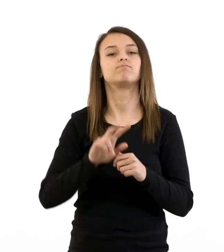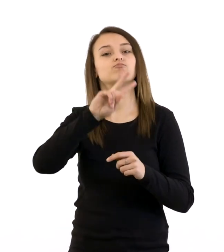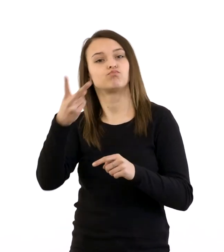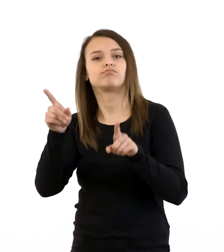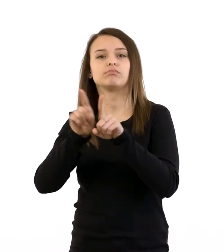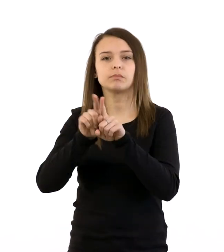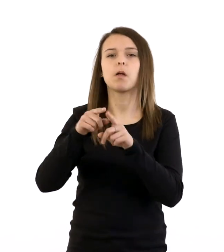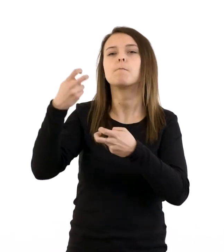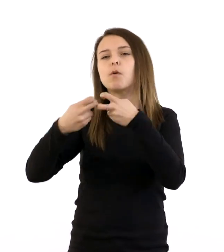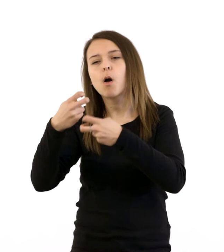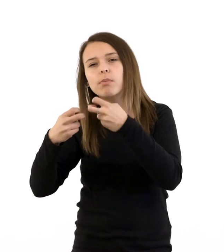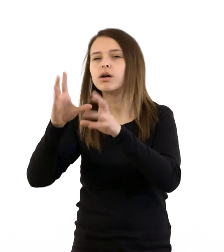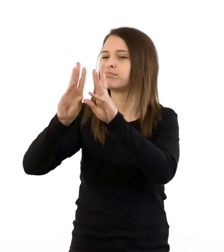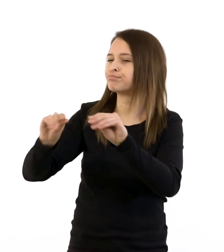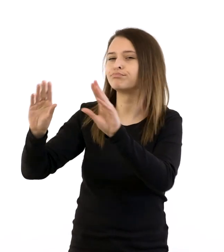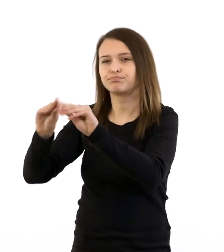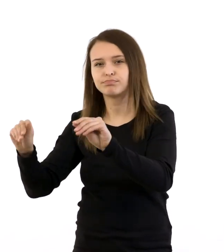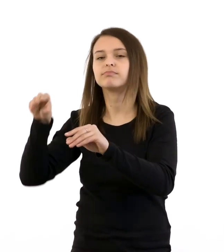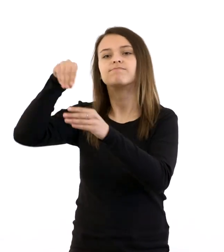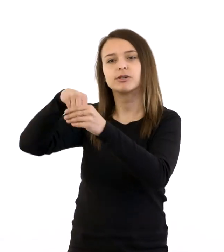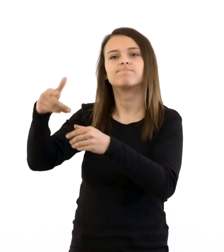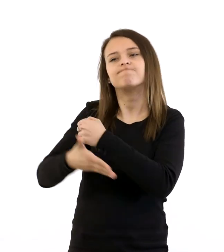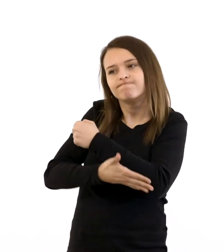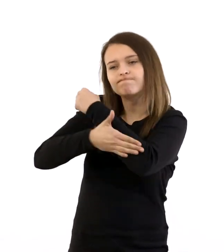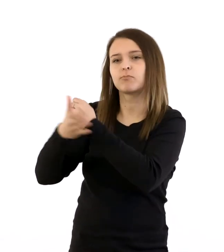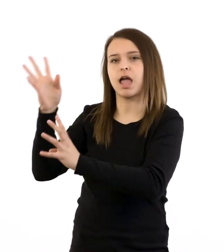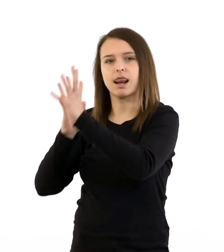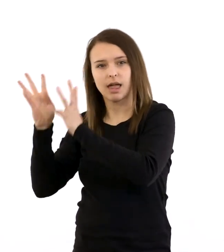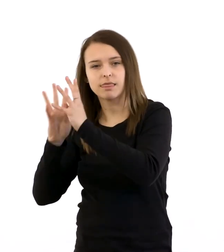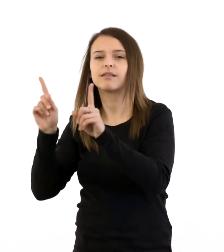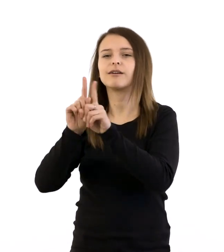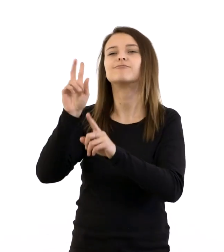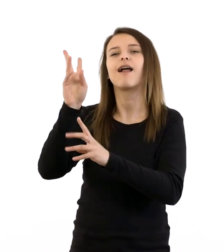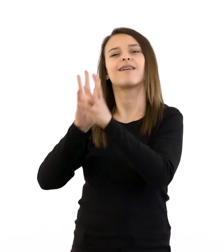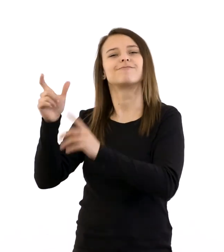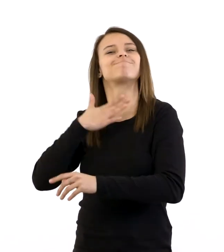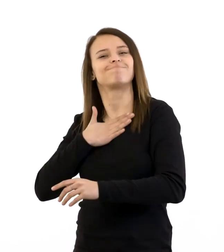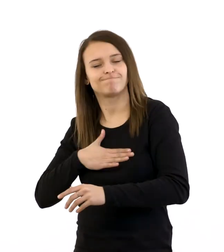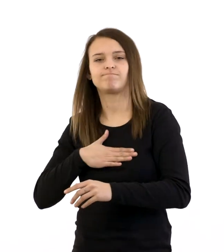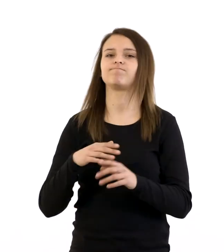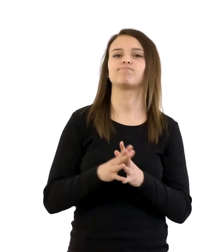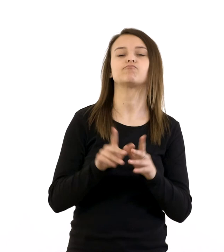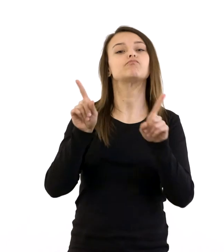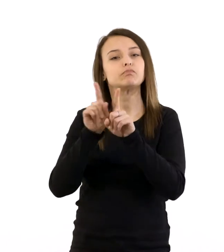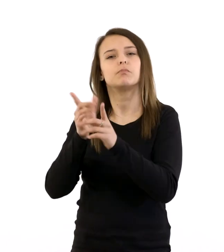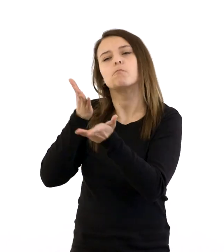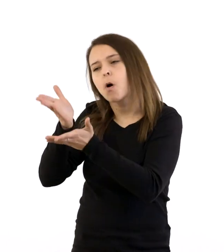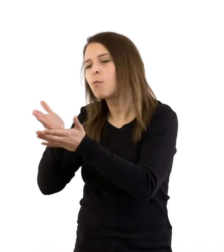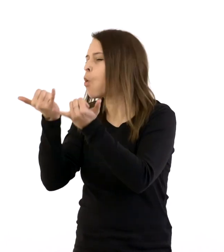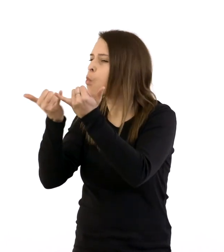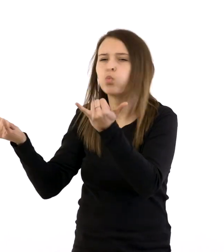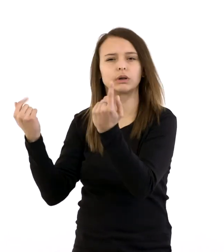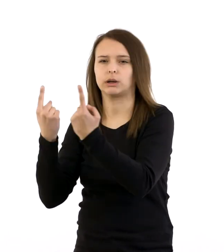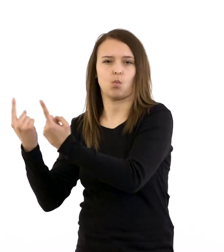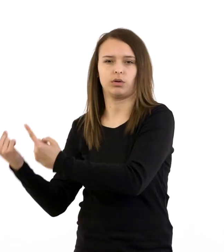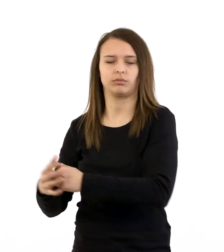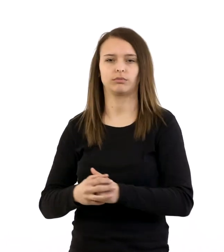rozwiązywanie problemów – wsparcie klienta/sympatyka, pomoc w różnych sytuacjach.